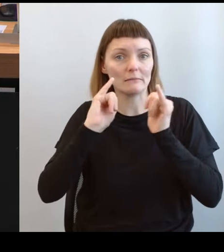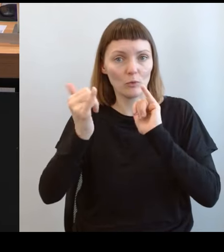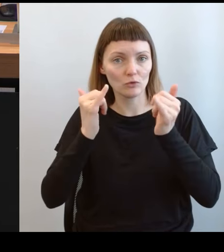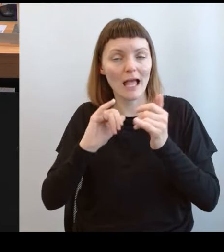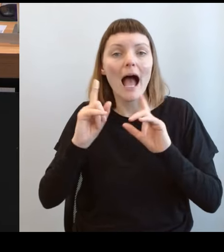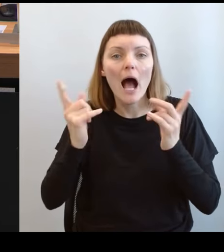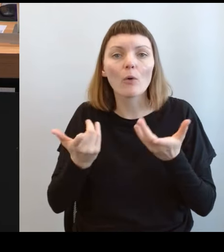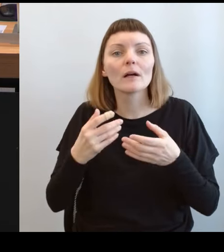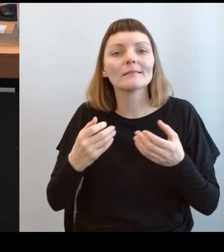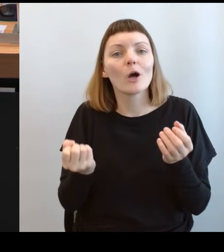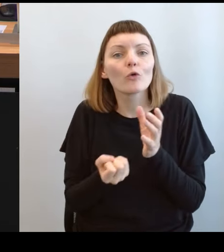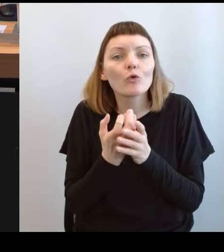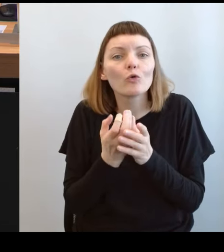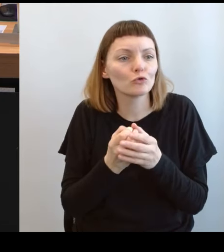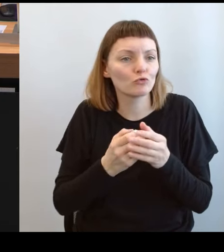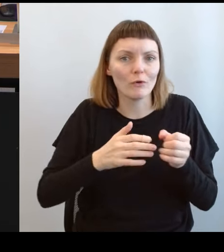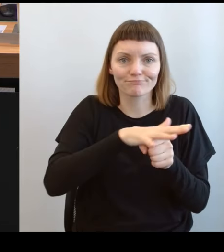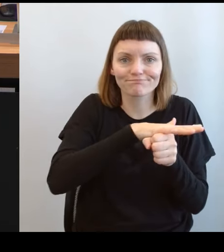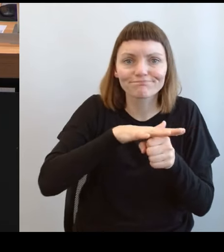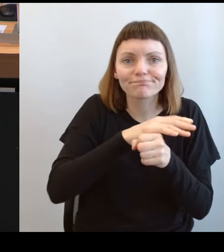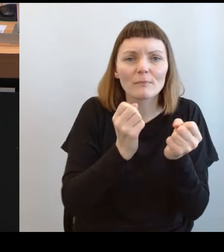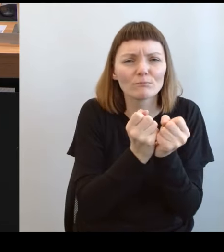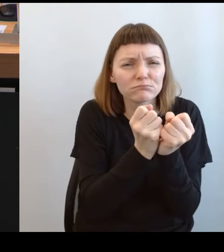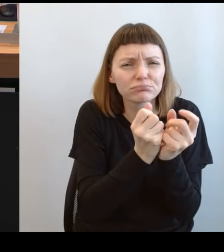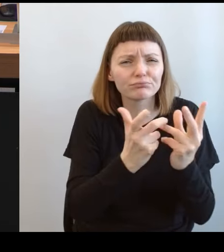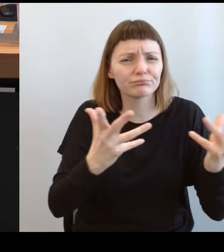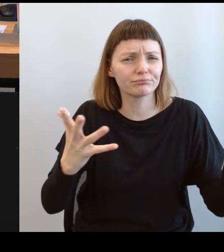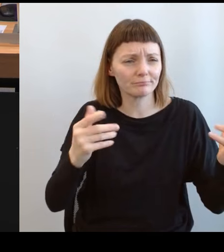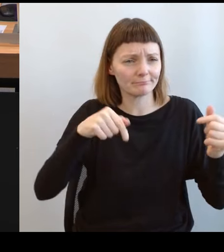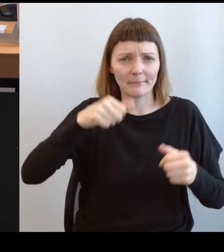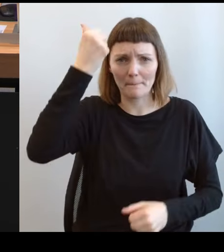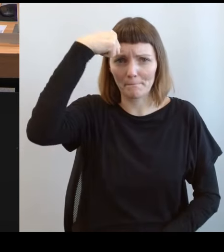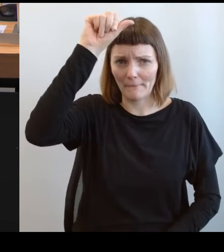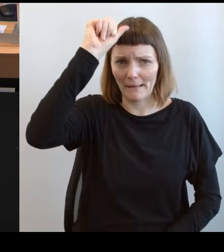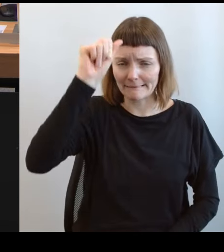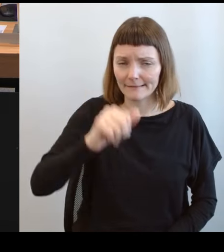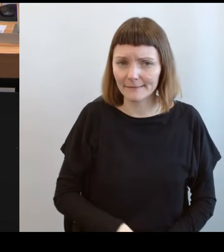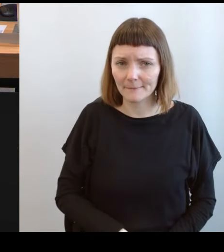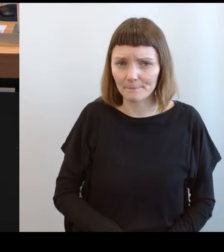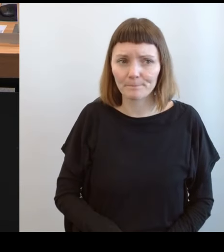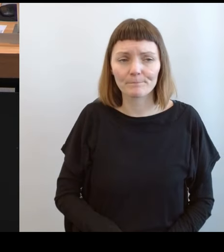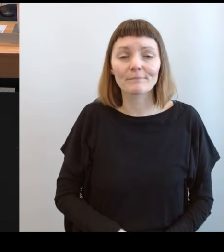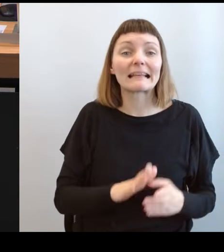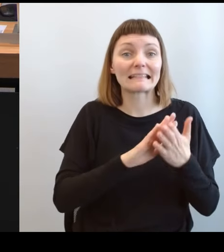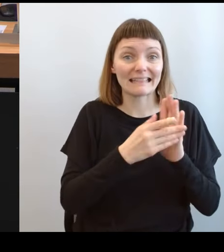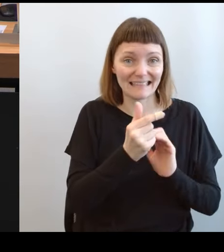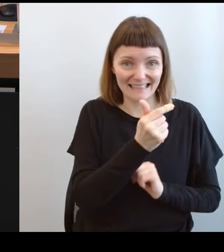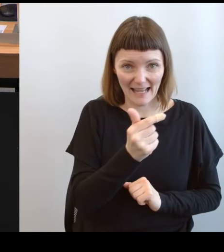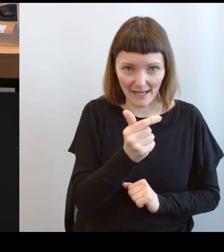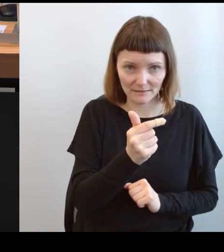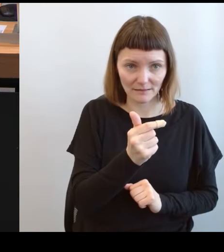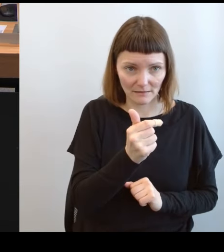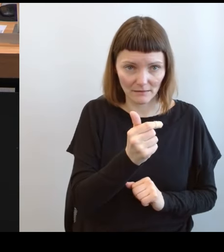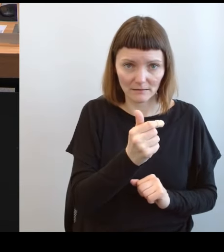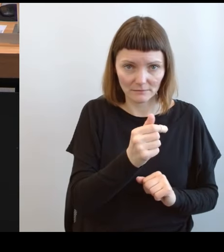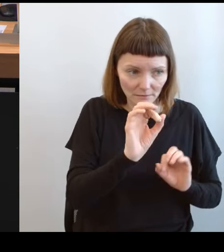Durch weitere Einnahmen der City Tax könnte sie besser unterstützt werden. Denn seien wir ehrlich, warum kommen die meisten Menschen nach Berlin?